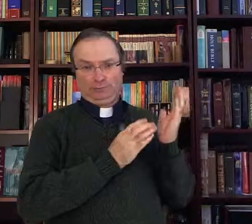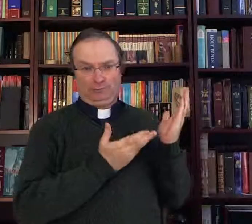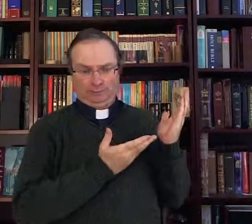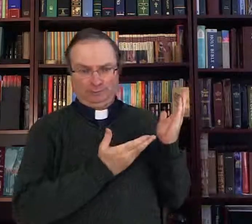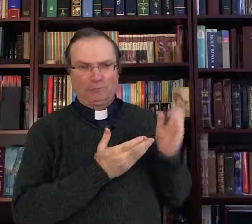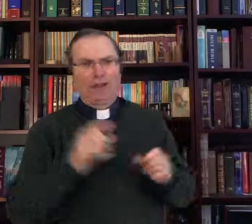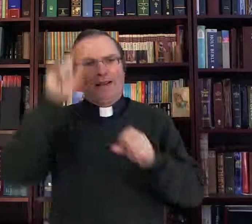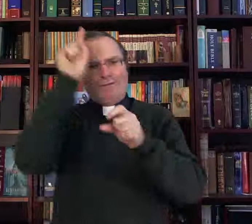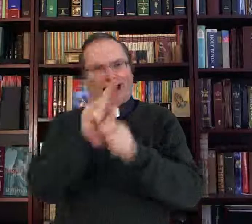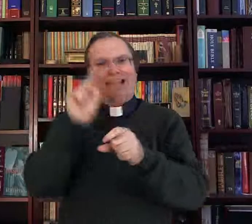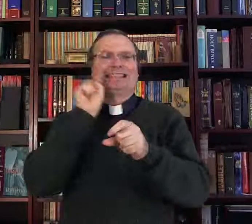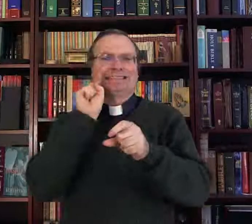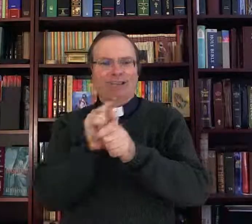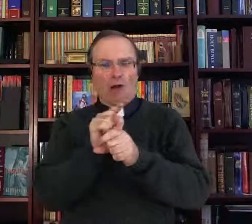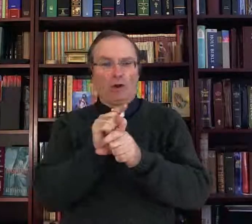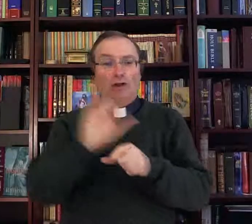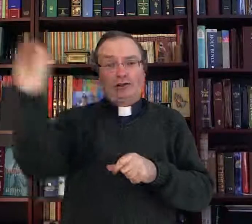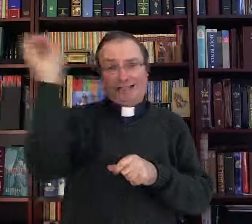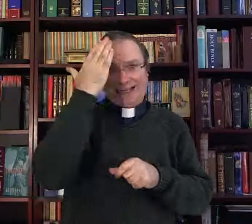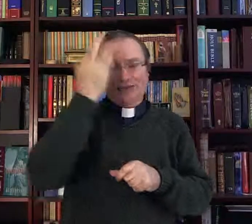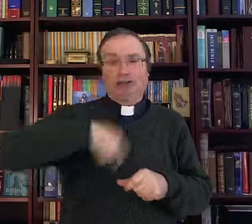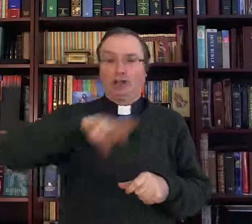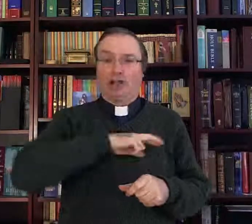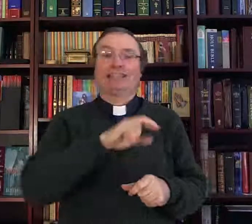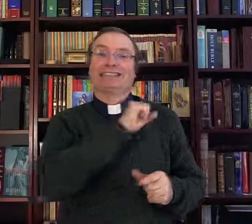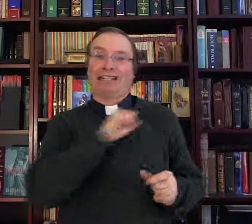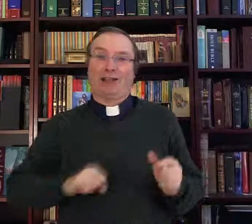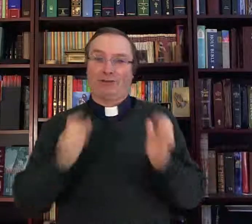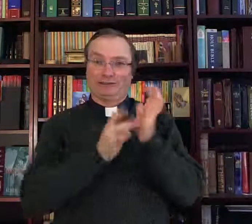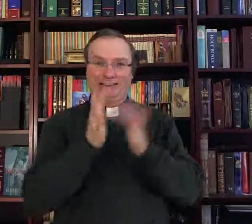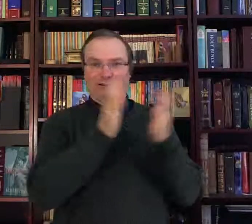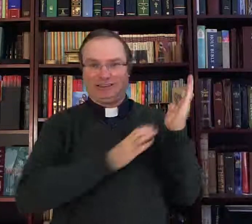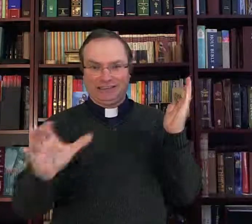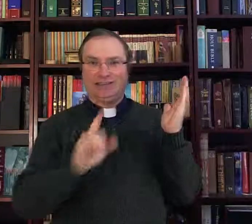Frères et sœurs, que la grâce de notre Seigneur Jésus-Christ